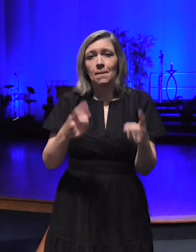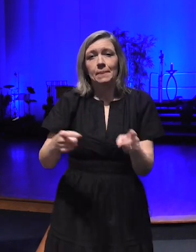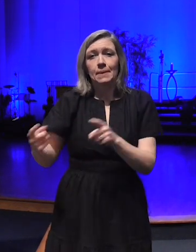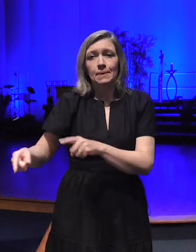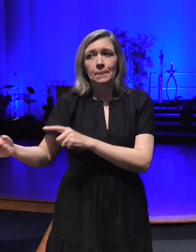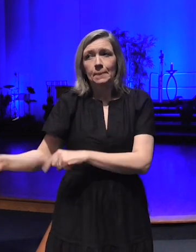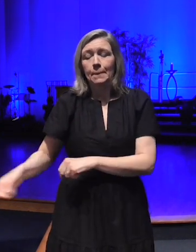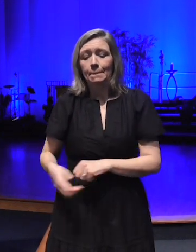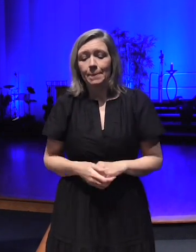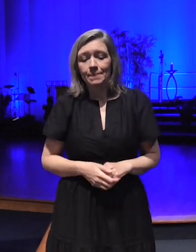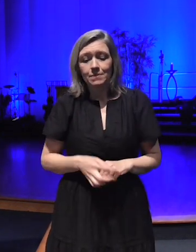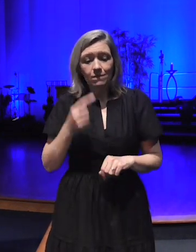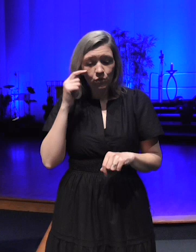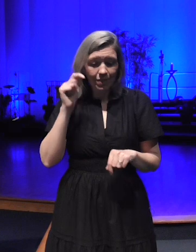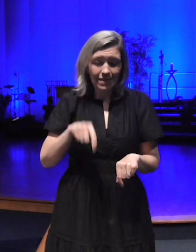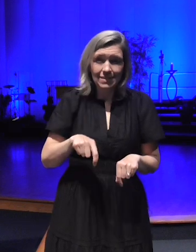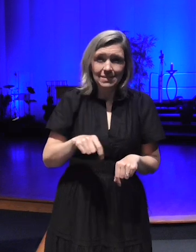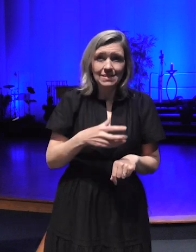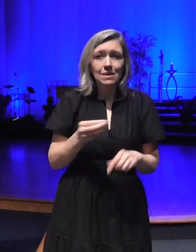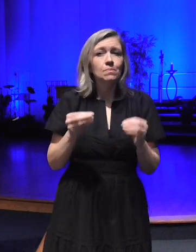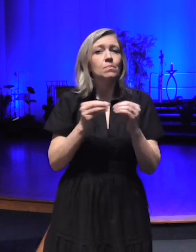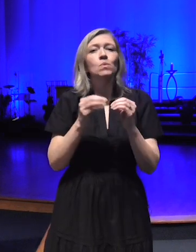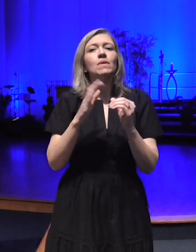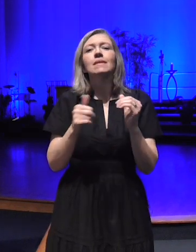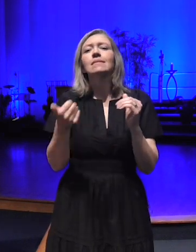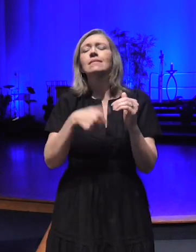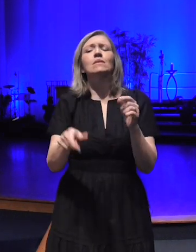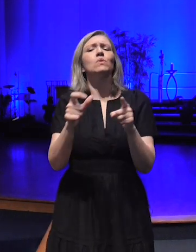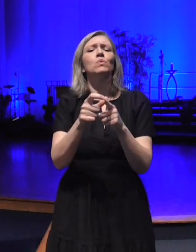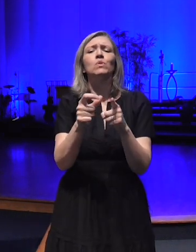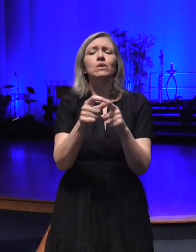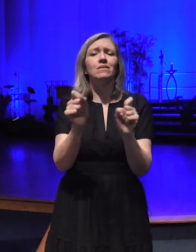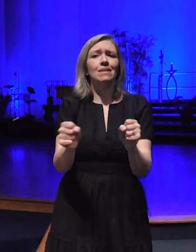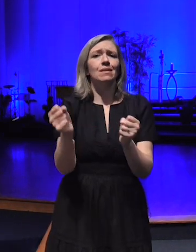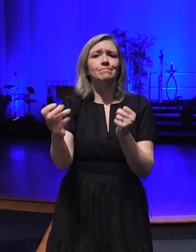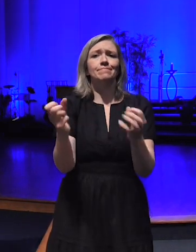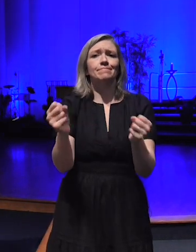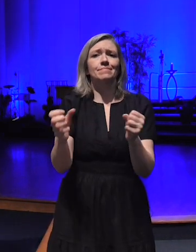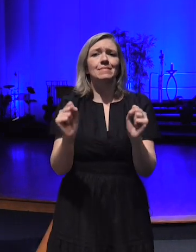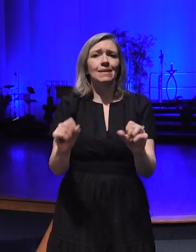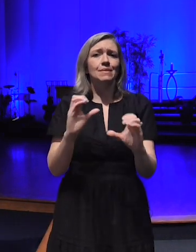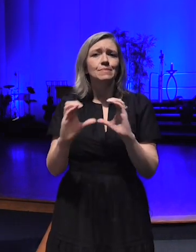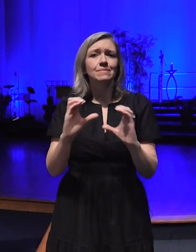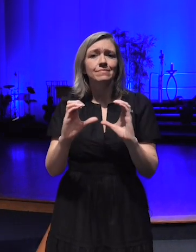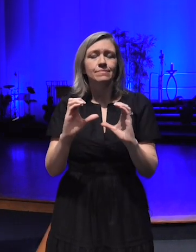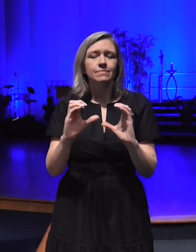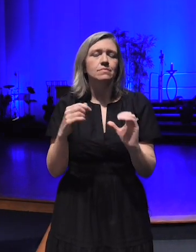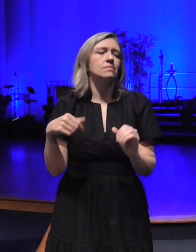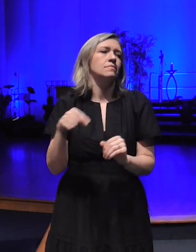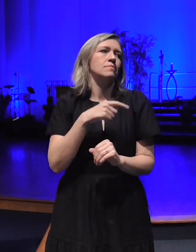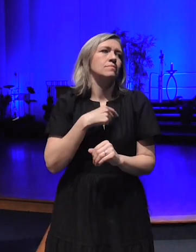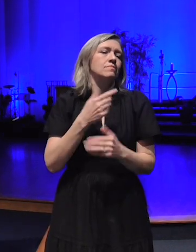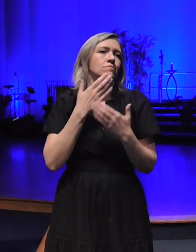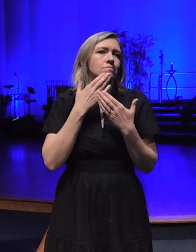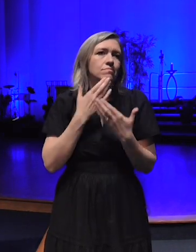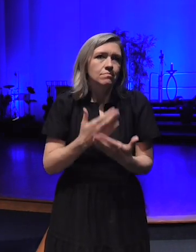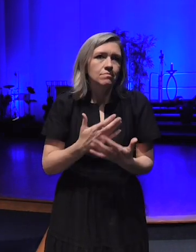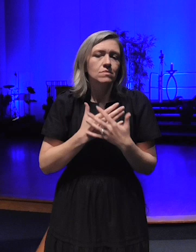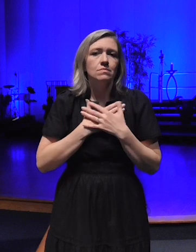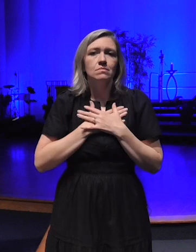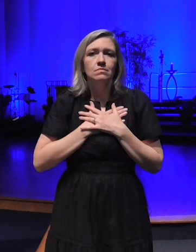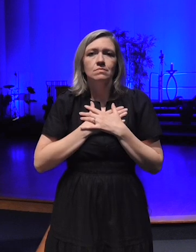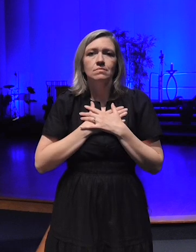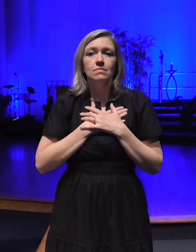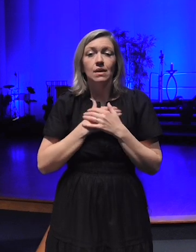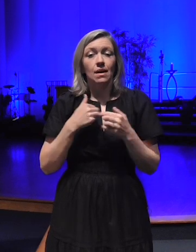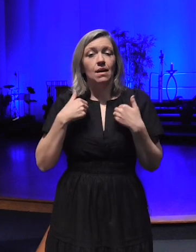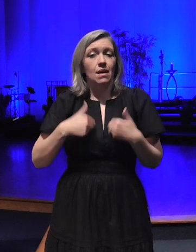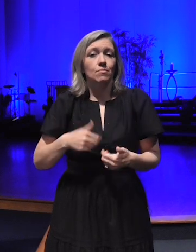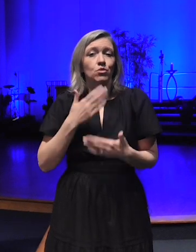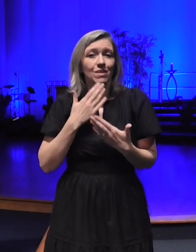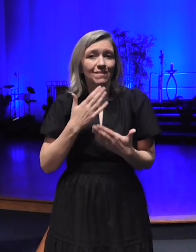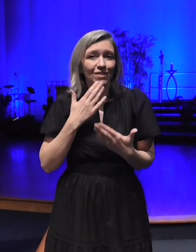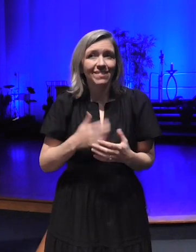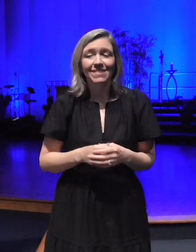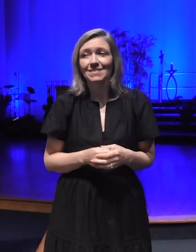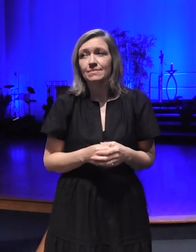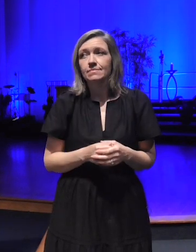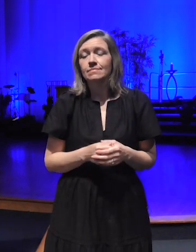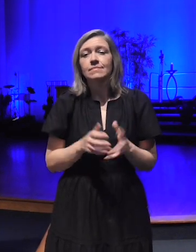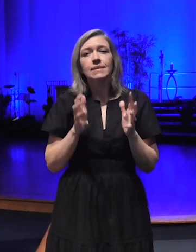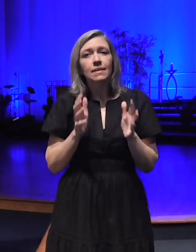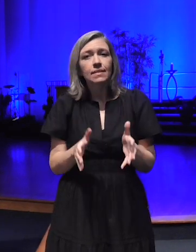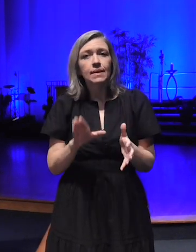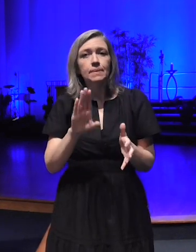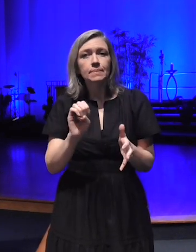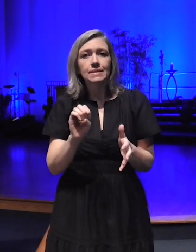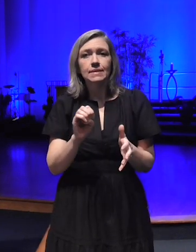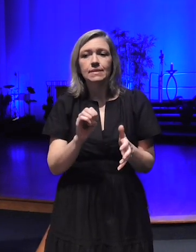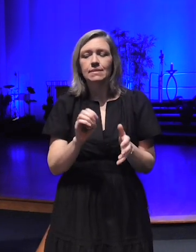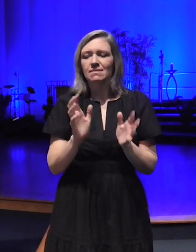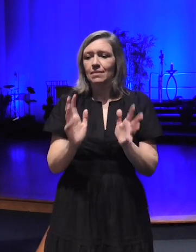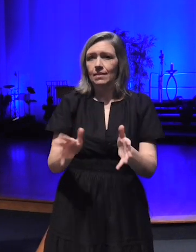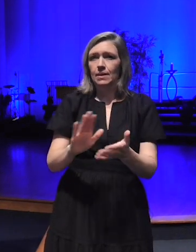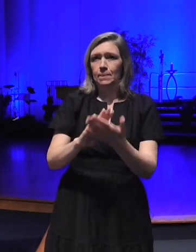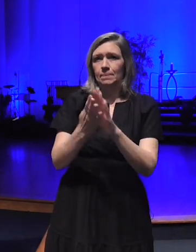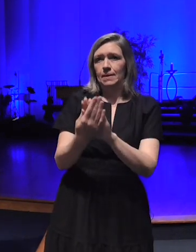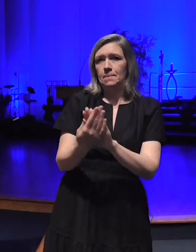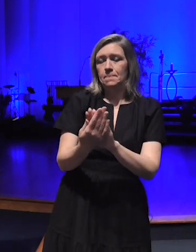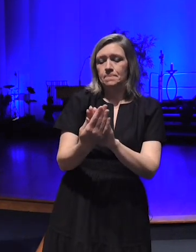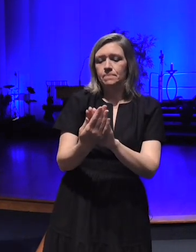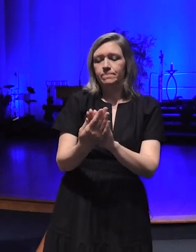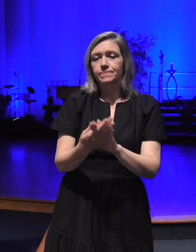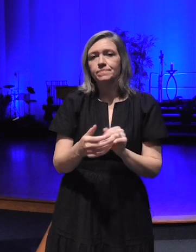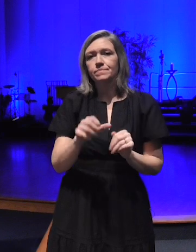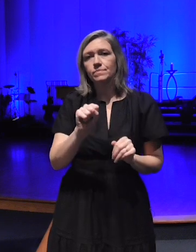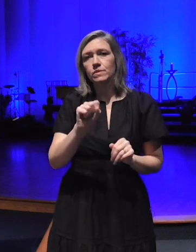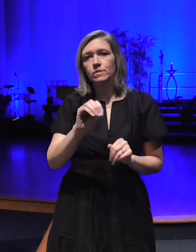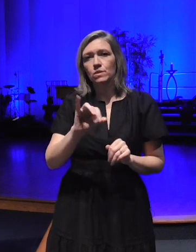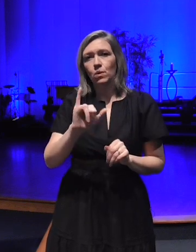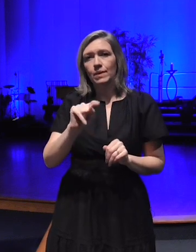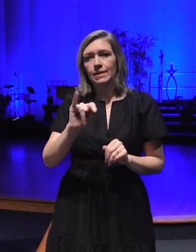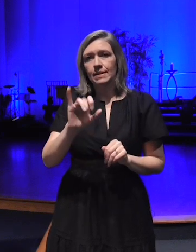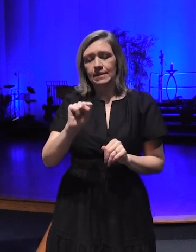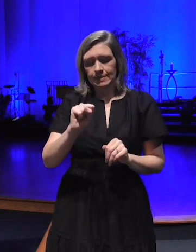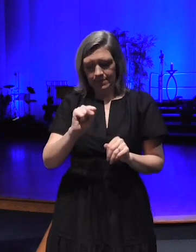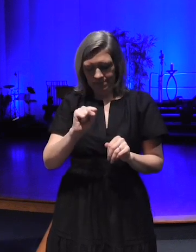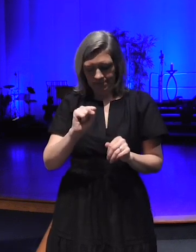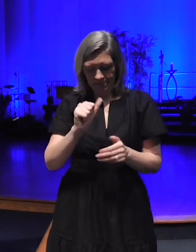de lo que las palabras pueden decir, podemos estar agradecidos. Sé que soy, lo dejamos ser y convertirnos y así es. Amén